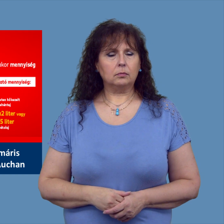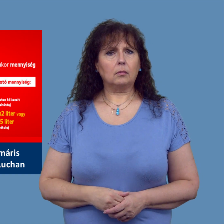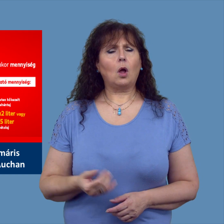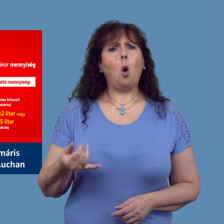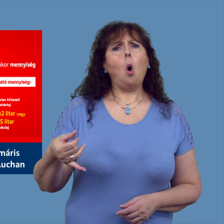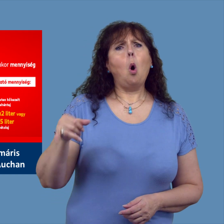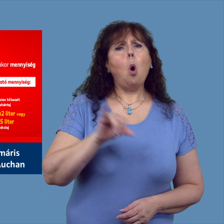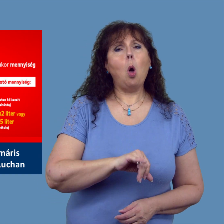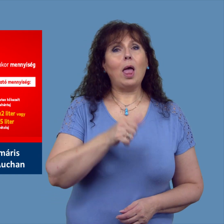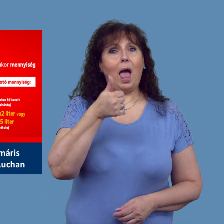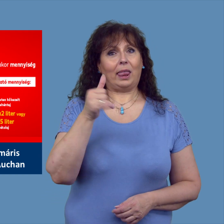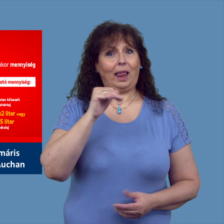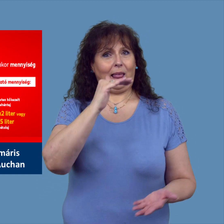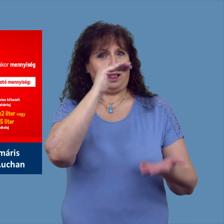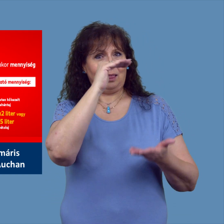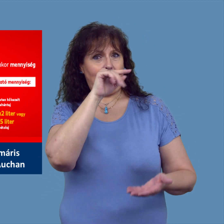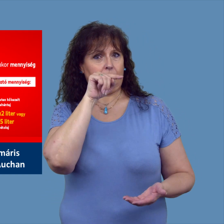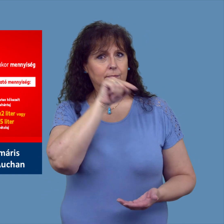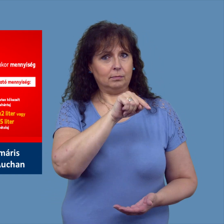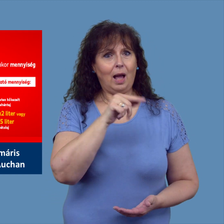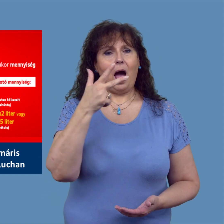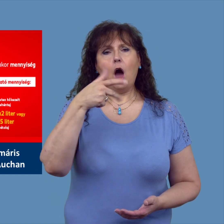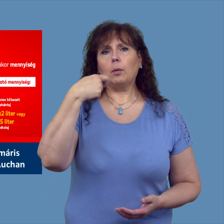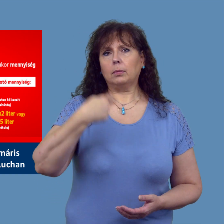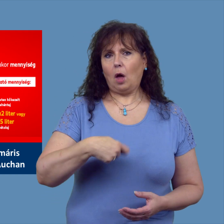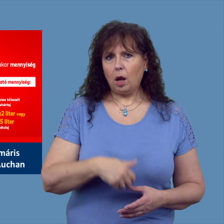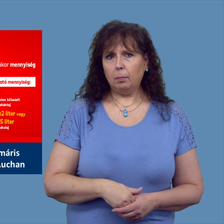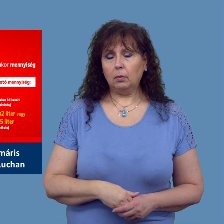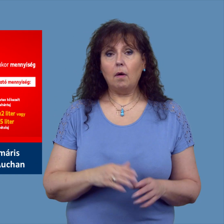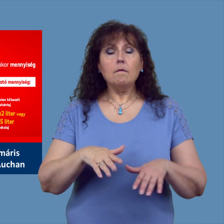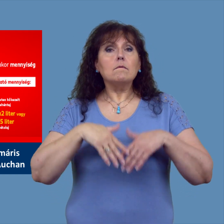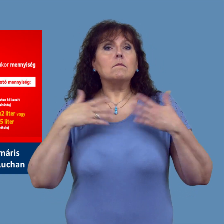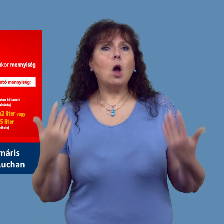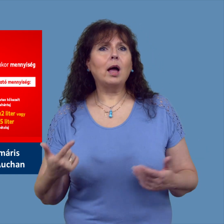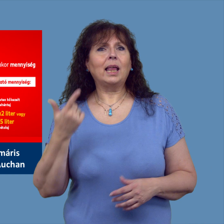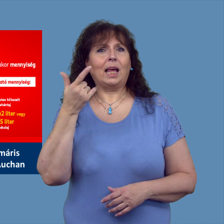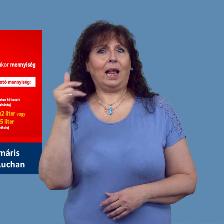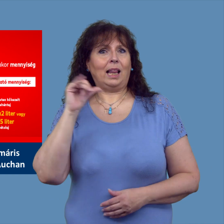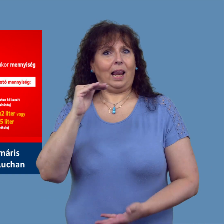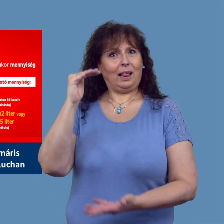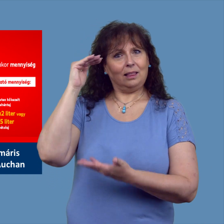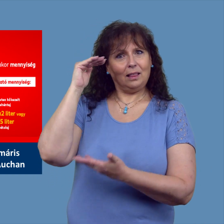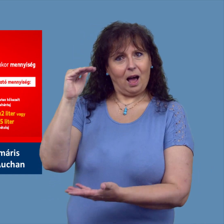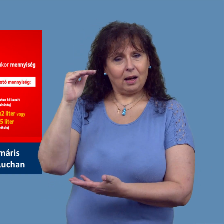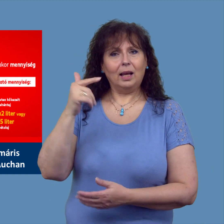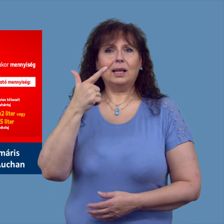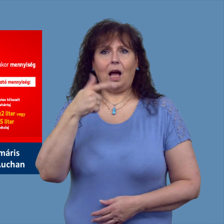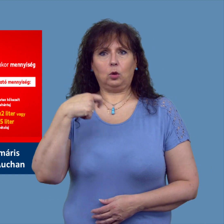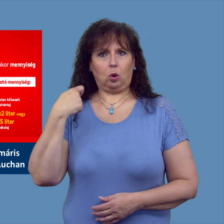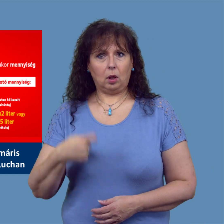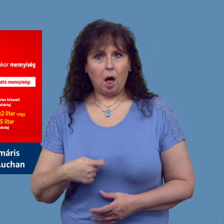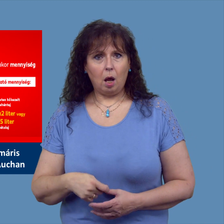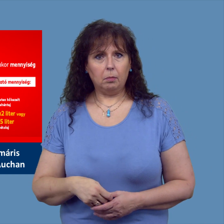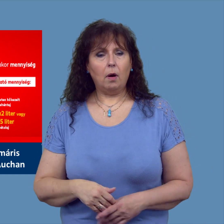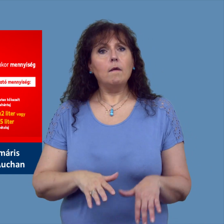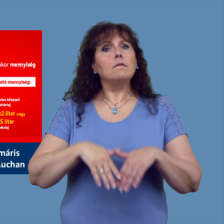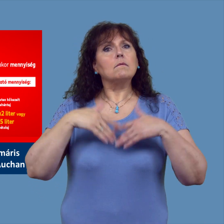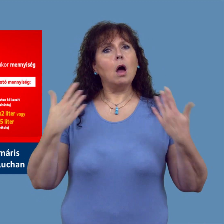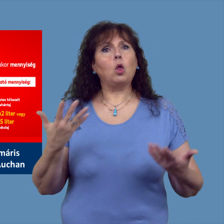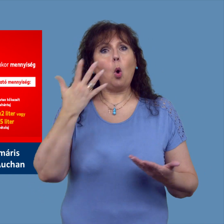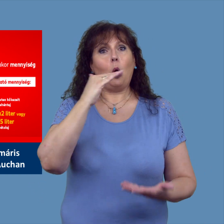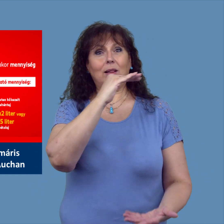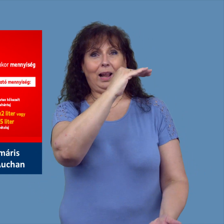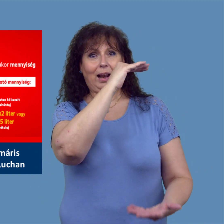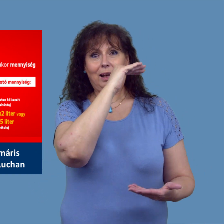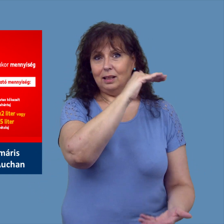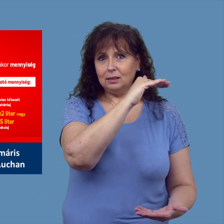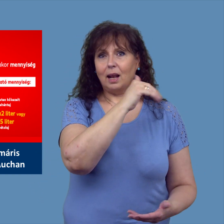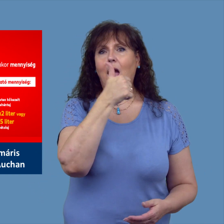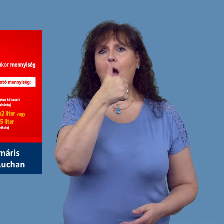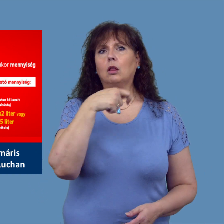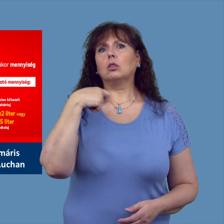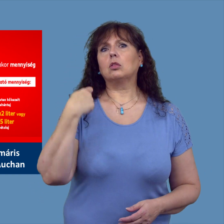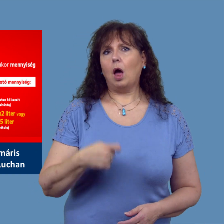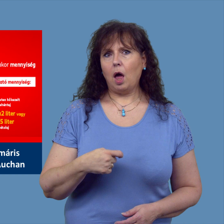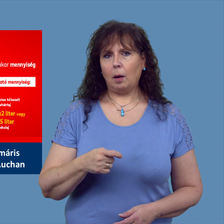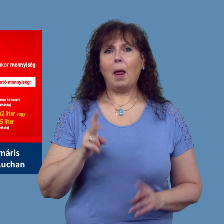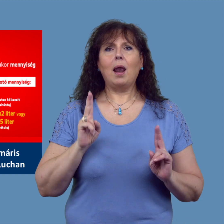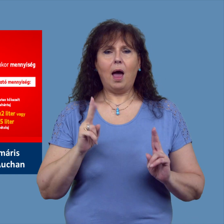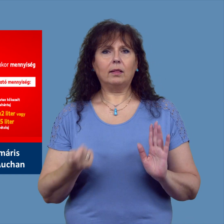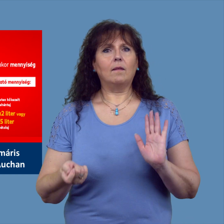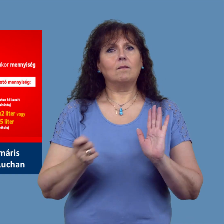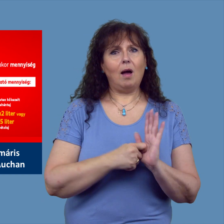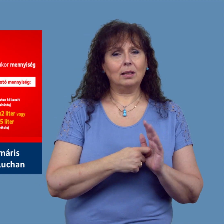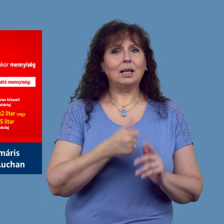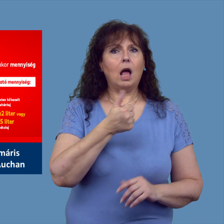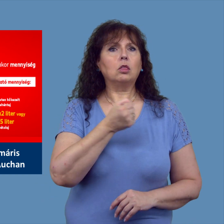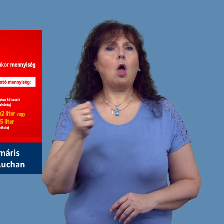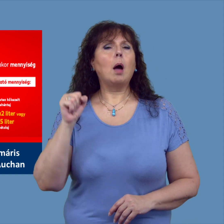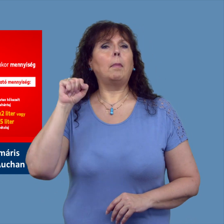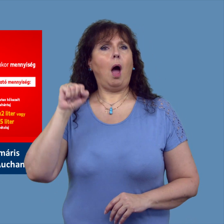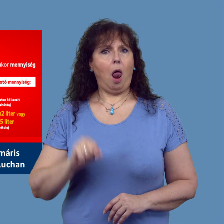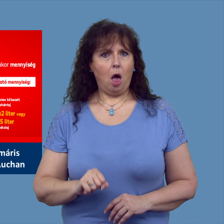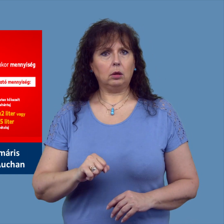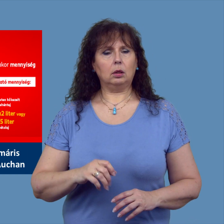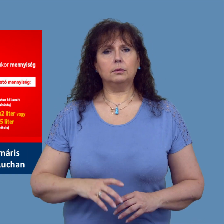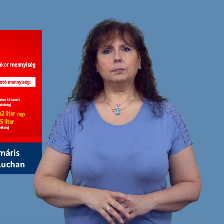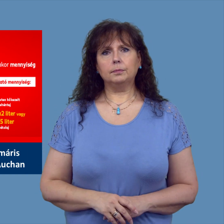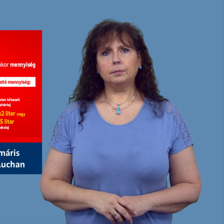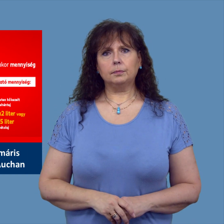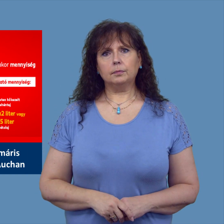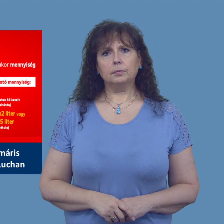étolajból pedig kiszerelésenként változó, 3x1 vagy 2x2 vagy 1x5 litert lehet venni egy nap alatt.